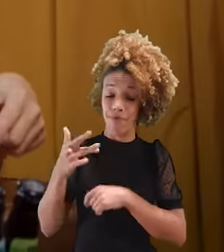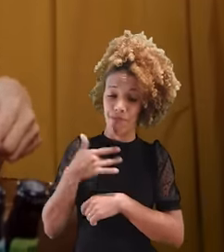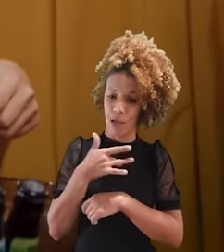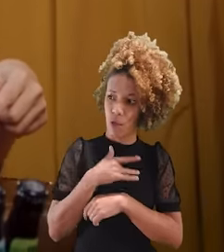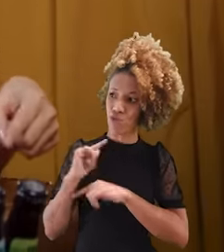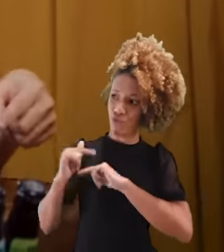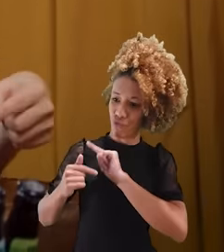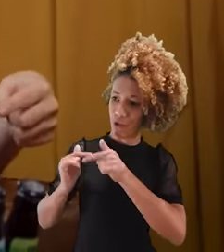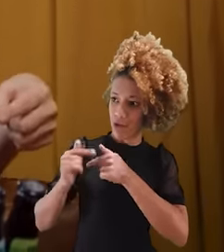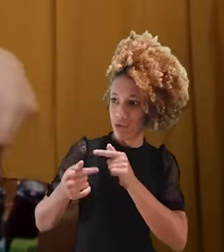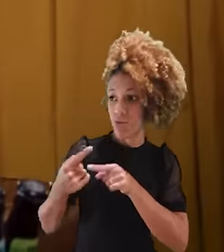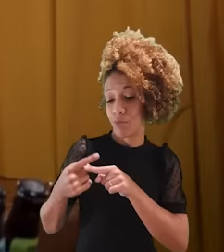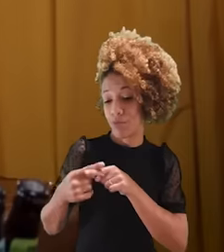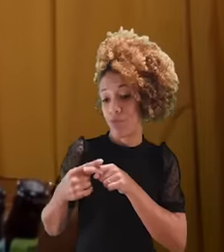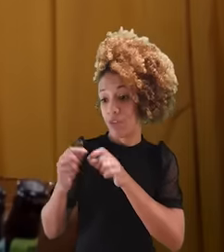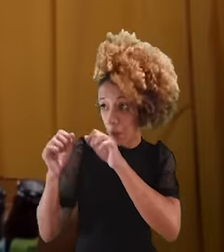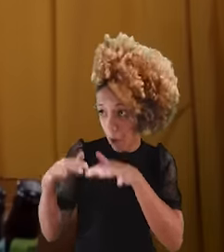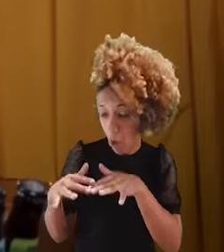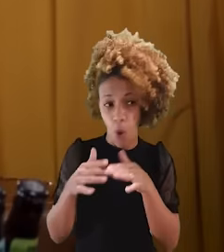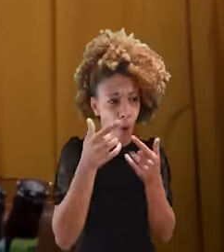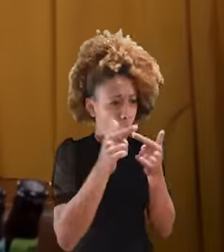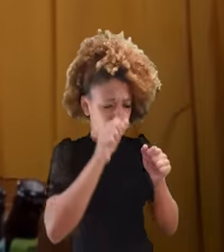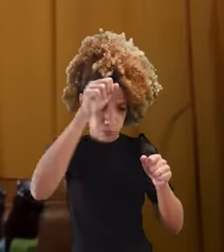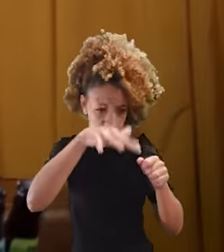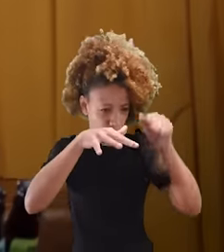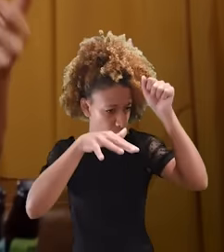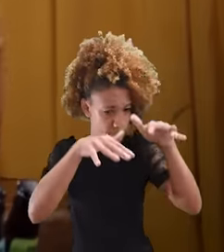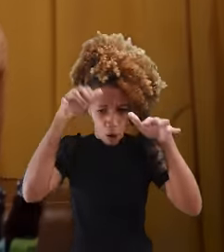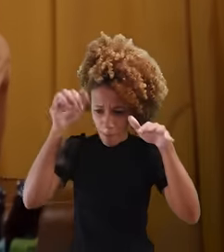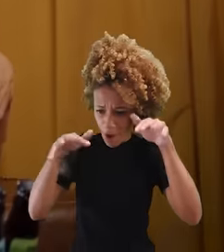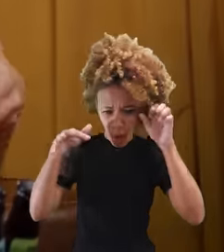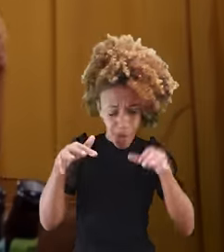poro que aquelas bombas causaram outras bombas químicas que fizeram a mesma coisa como que uma